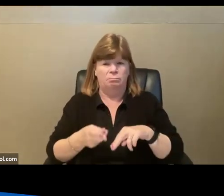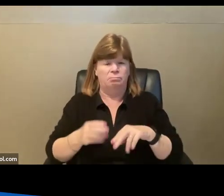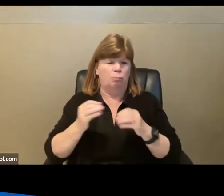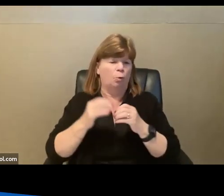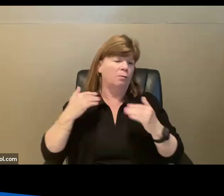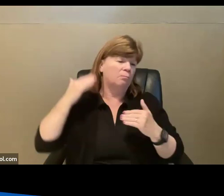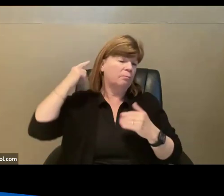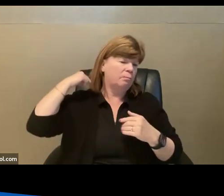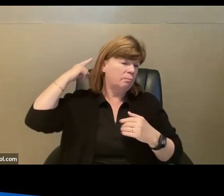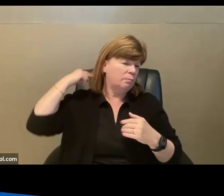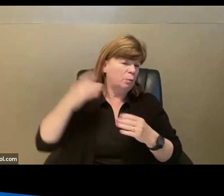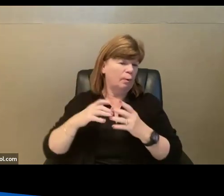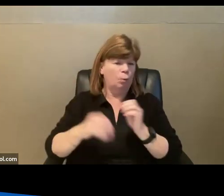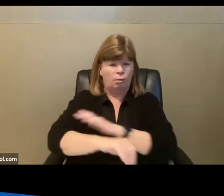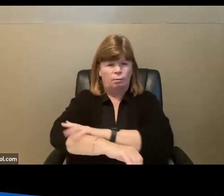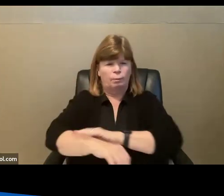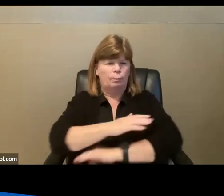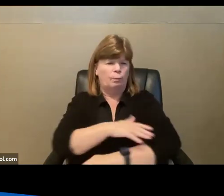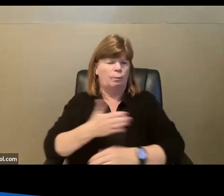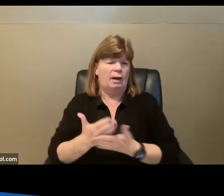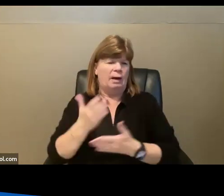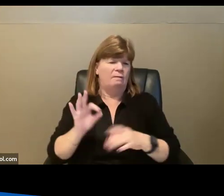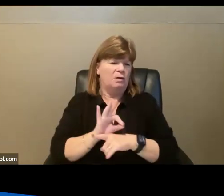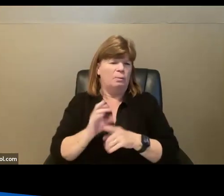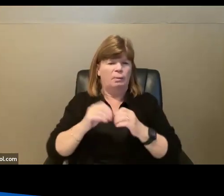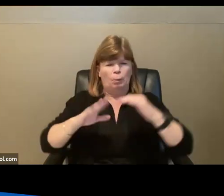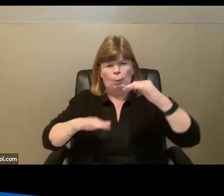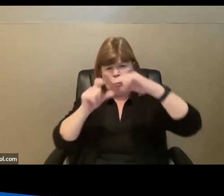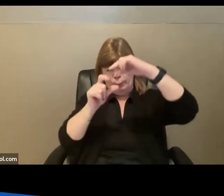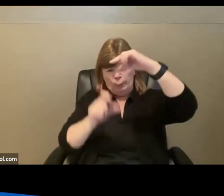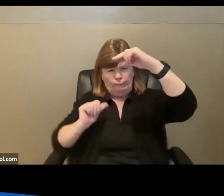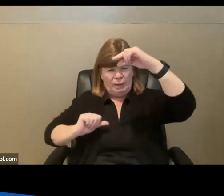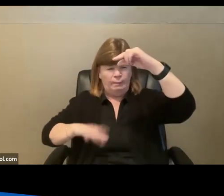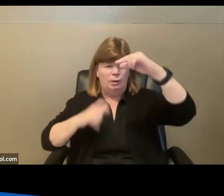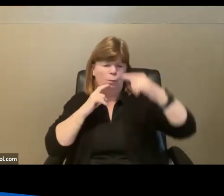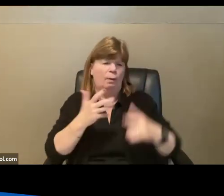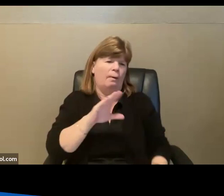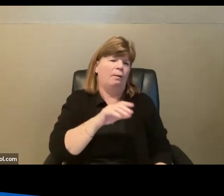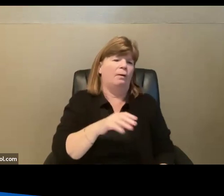quieres más función en la mano. Tal vez la tengas más abajo en la espalda porque quieres función intestinal, vesical y sexual.